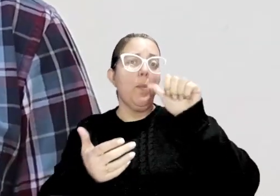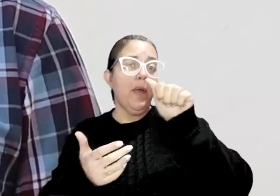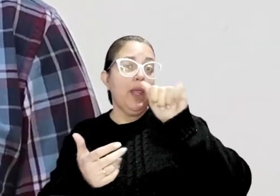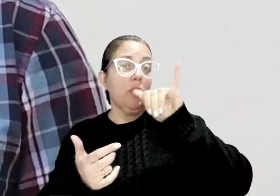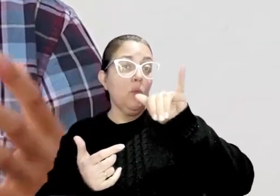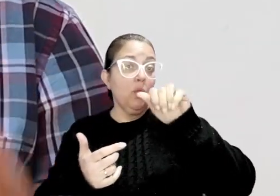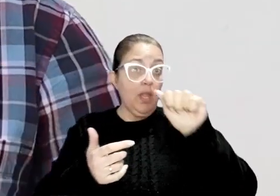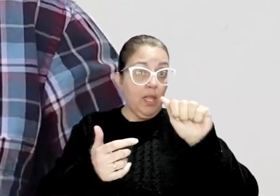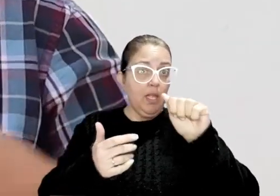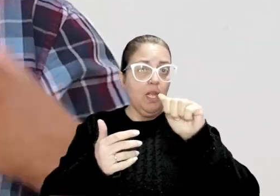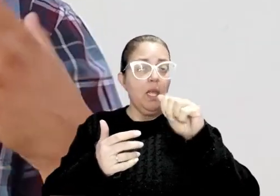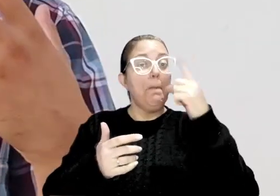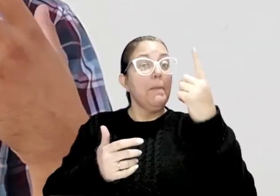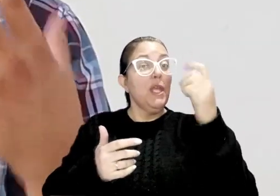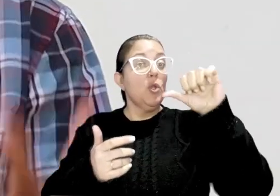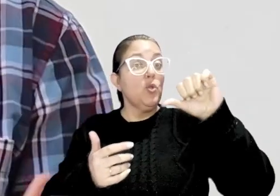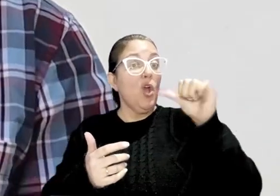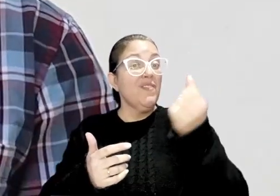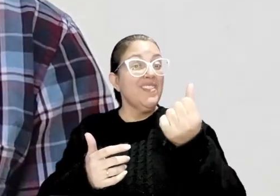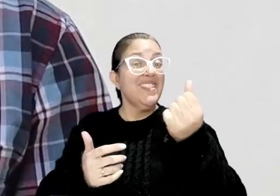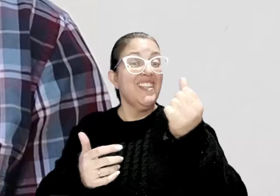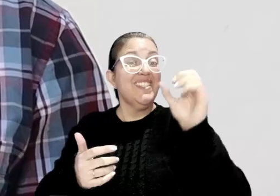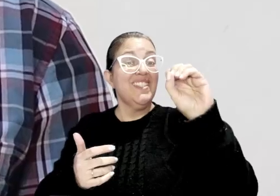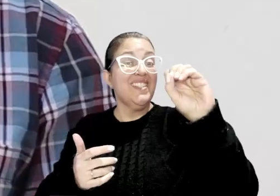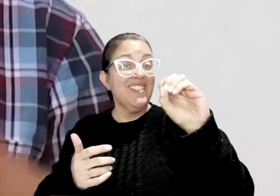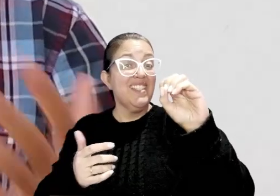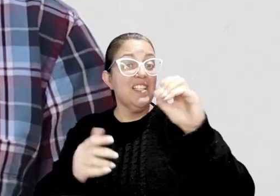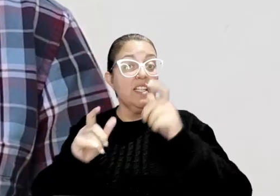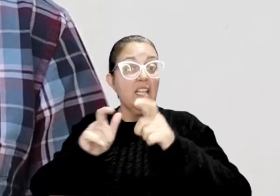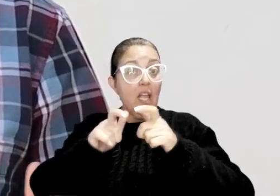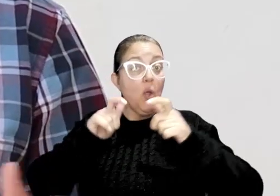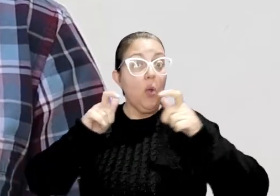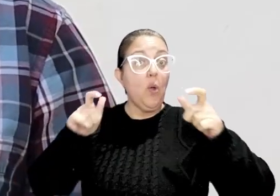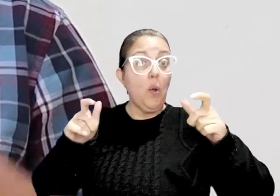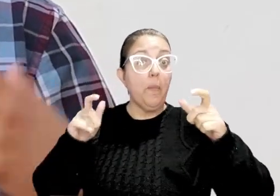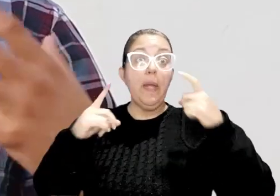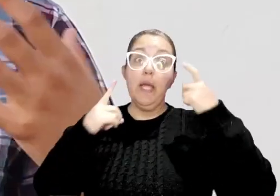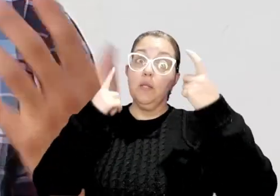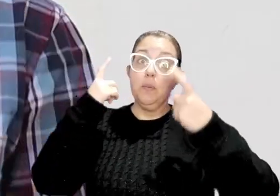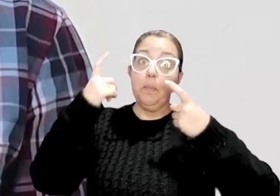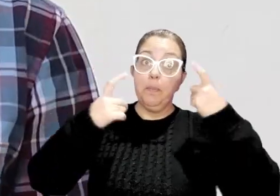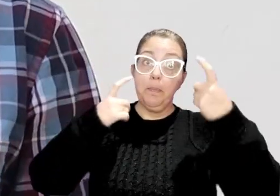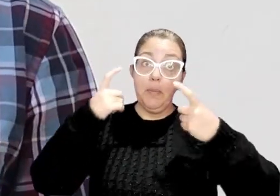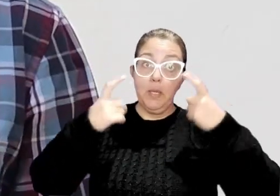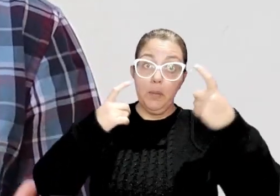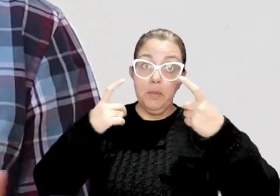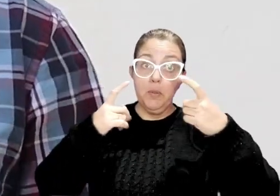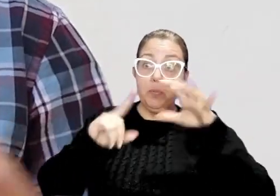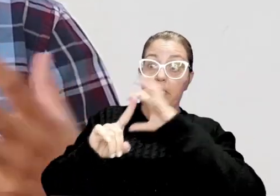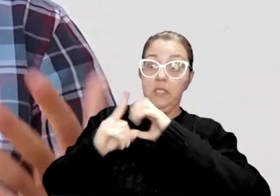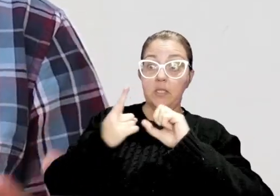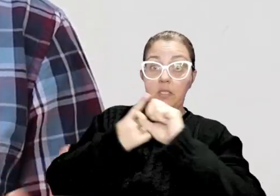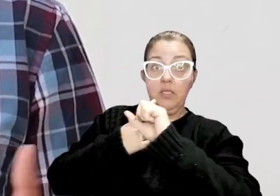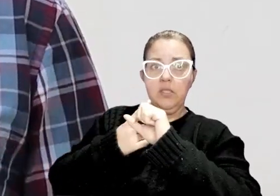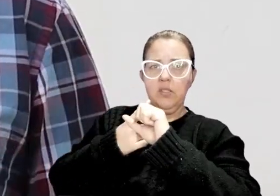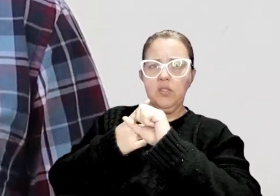tinha o aumento da preocupação da sociedade com os limites do crescimento os limites e